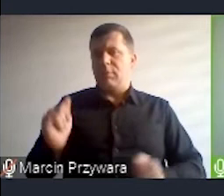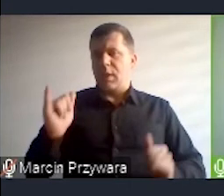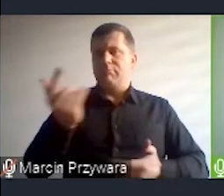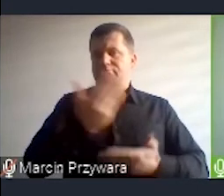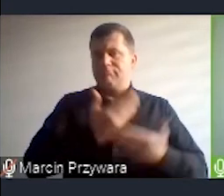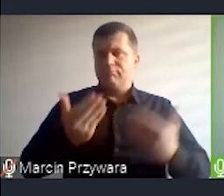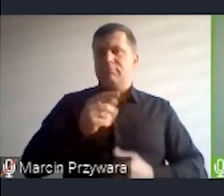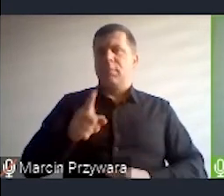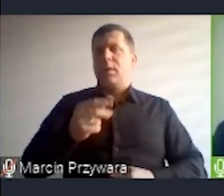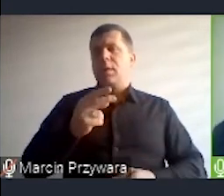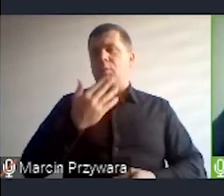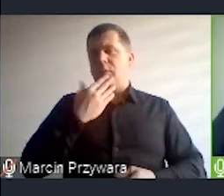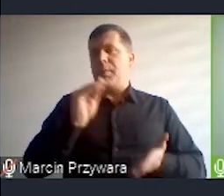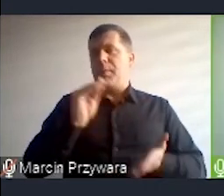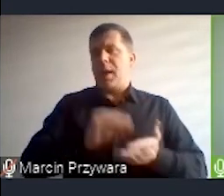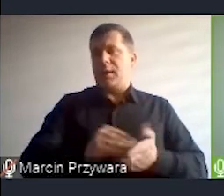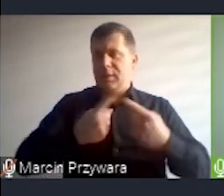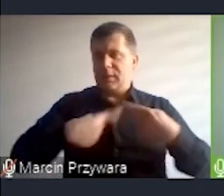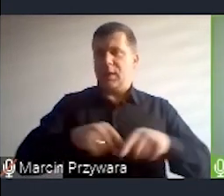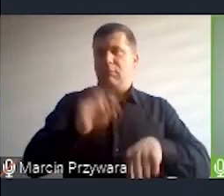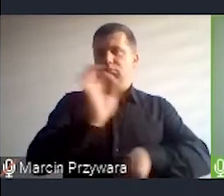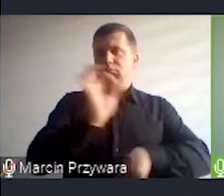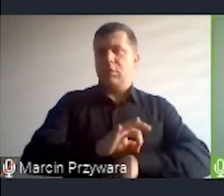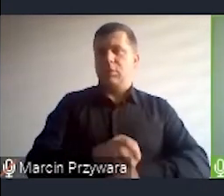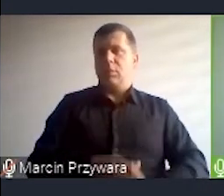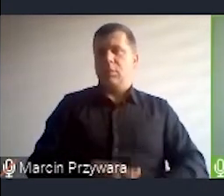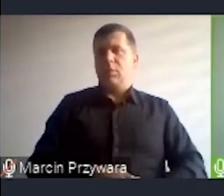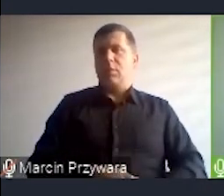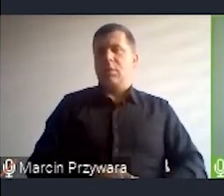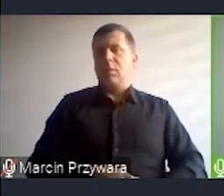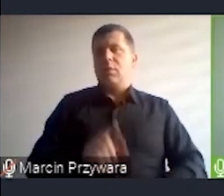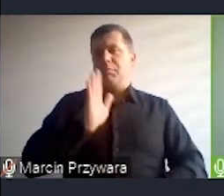I mówiąc o praktyce realizacji projektów, to was pewnie będzie w dużym stopniu interesowało.